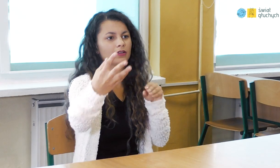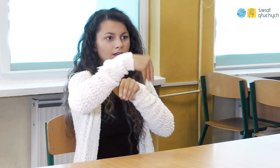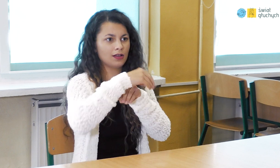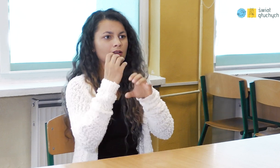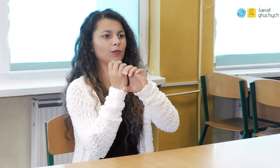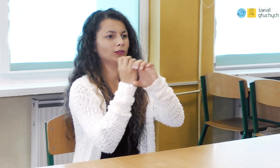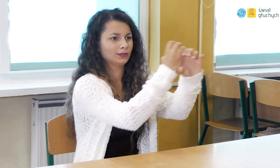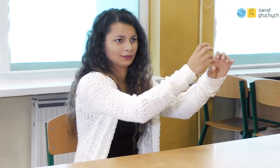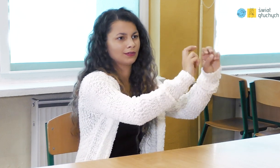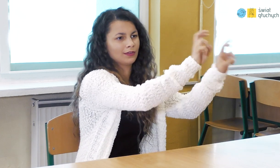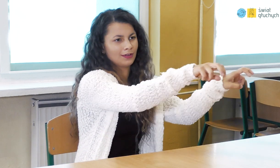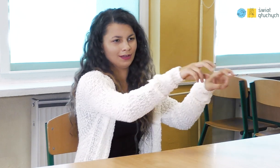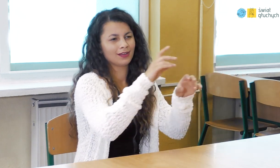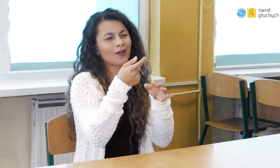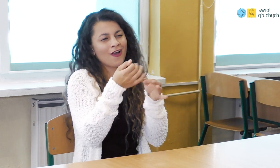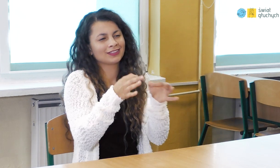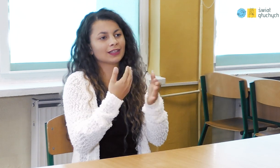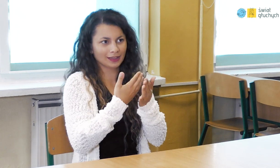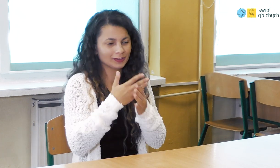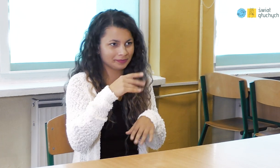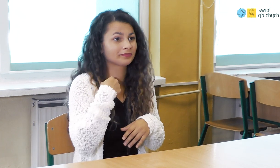Ze względu na oszczędności jeździliśmy razem busem, głusi ze słyszącymi na W- F na basen.